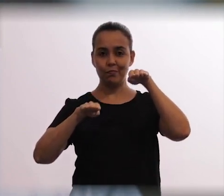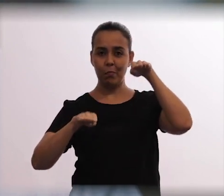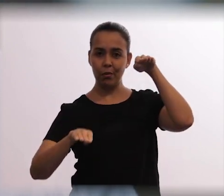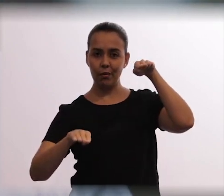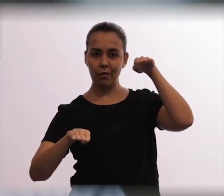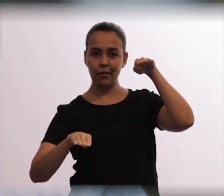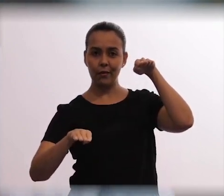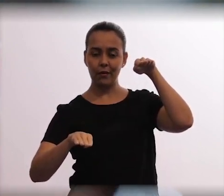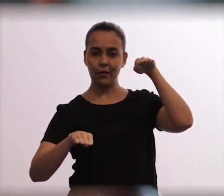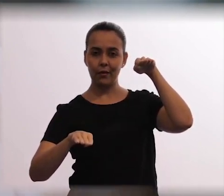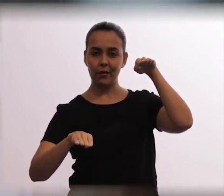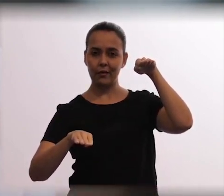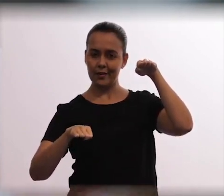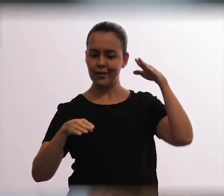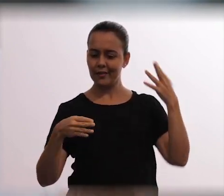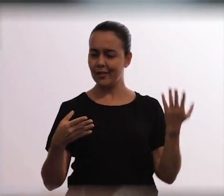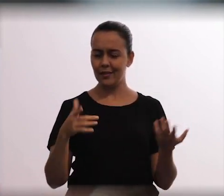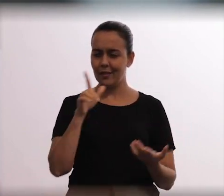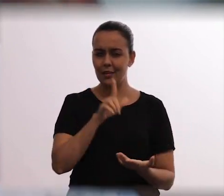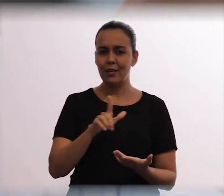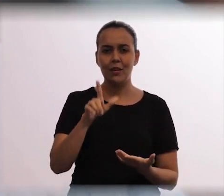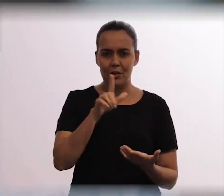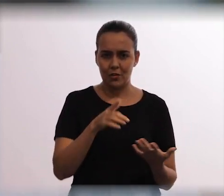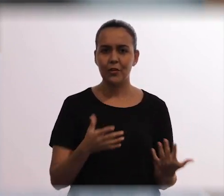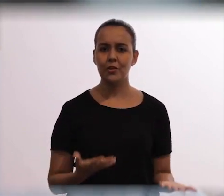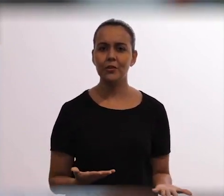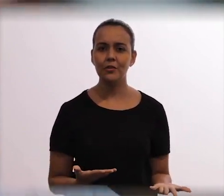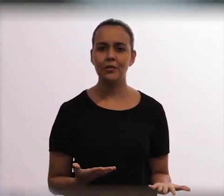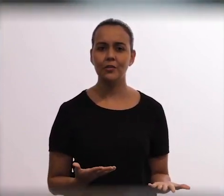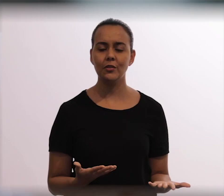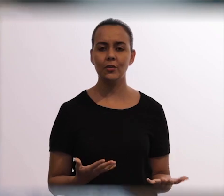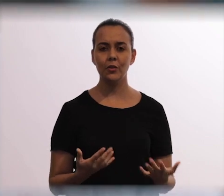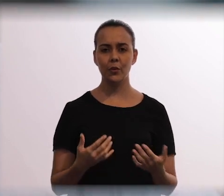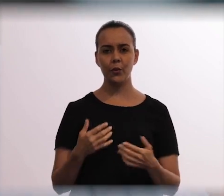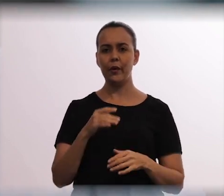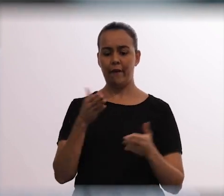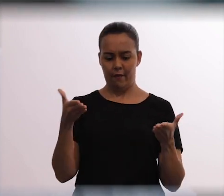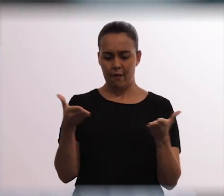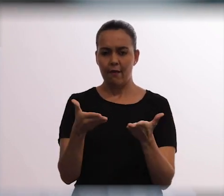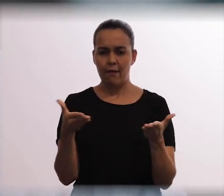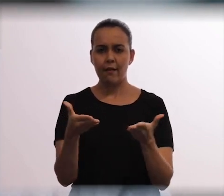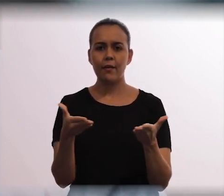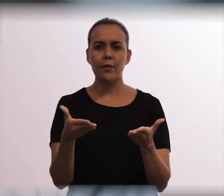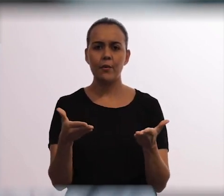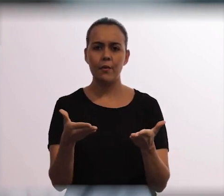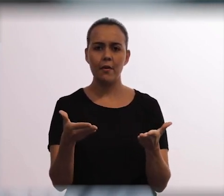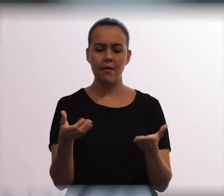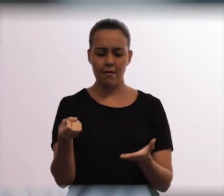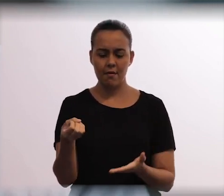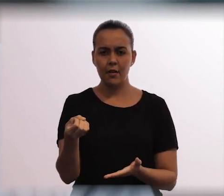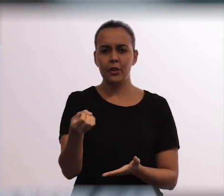de um pós-modernismo mal… de um pós-modernismo mal feito, que vai dizer que as grandes,